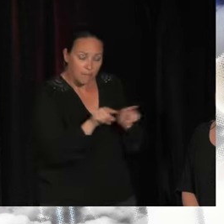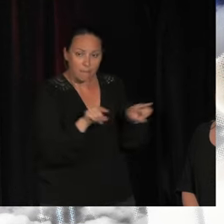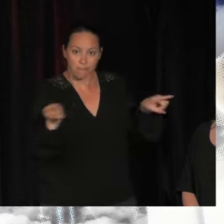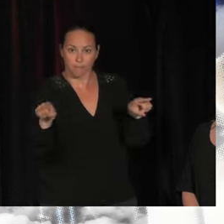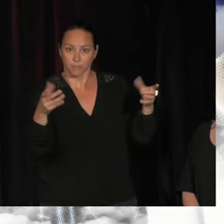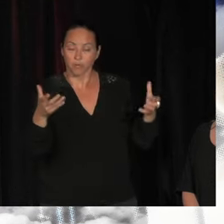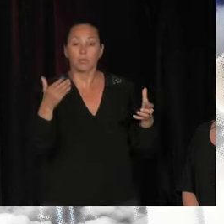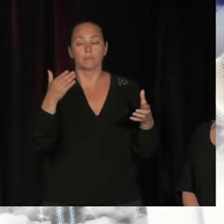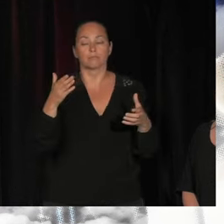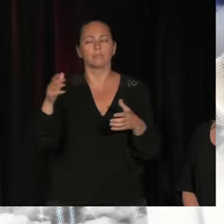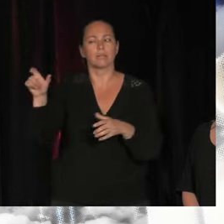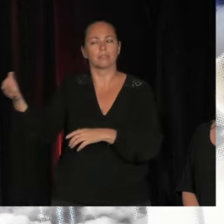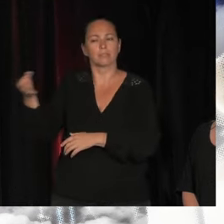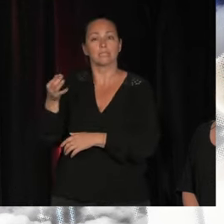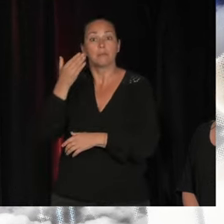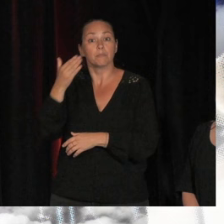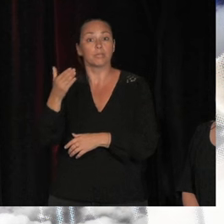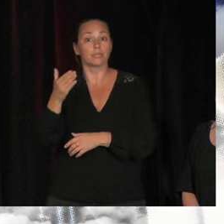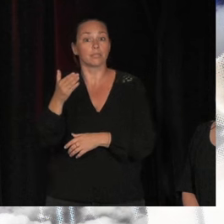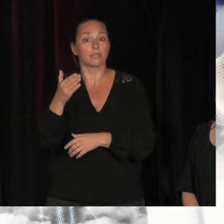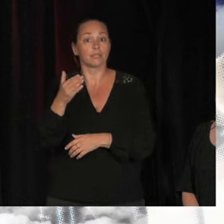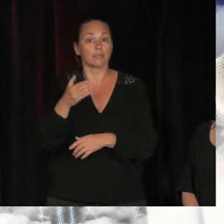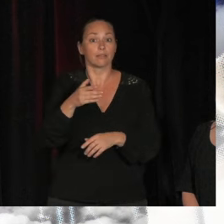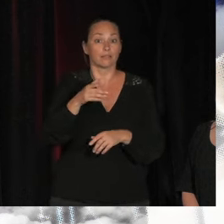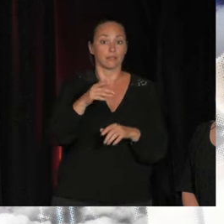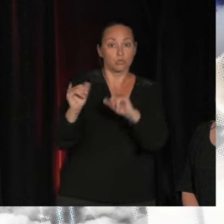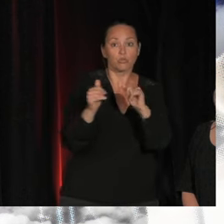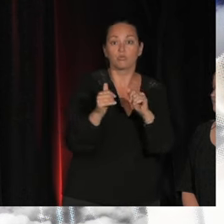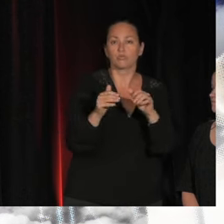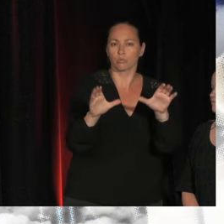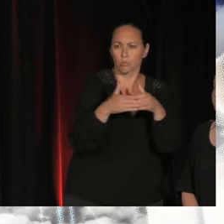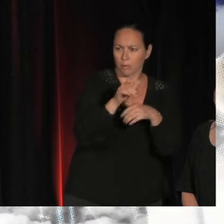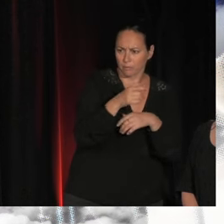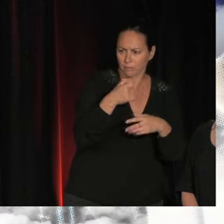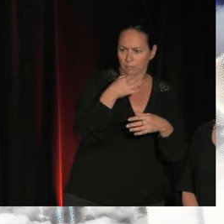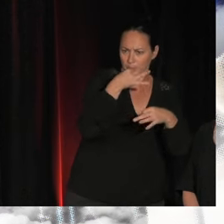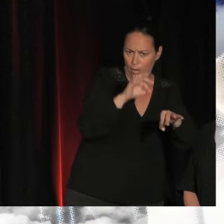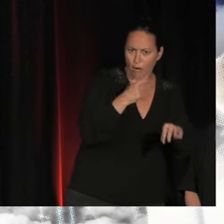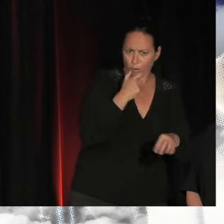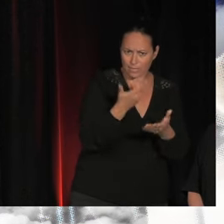Apparemment, quand tu joues dans le camp d'une personne, elle te parle en anglais. Il y a juste deux trucs.